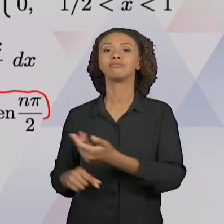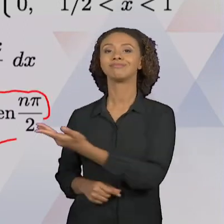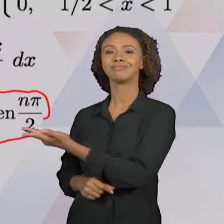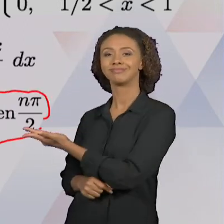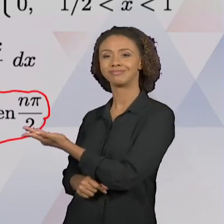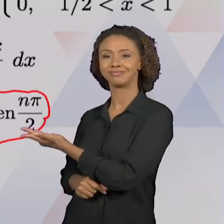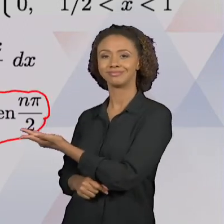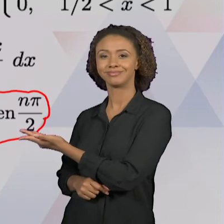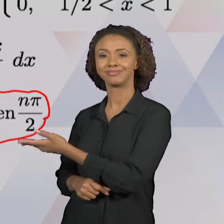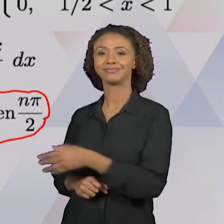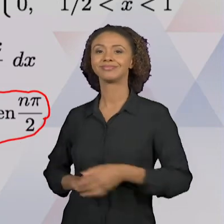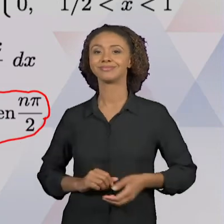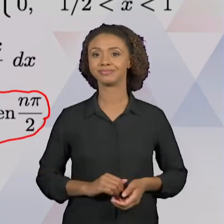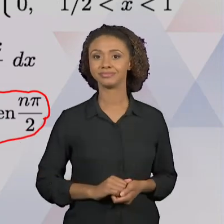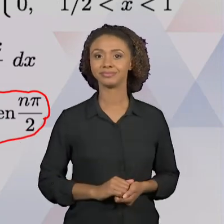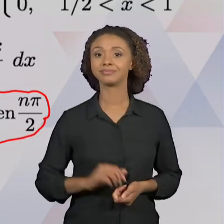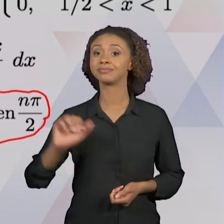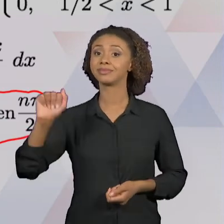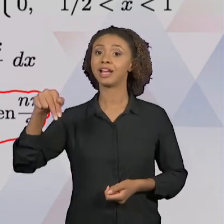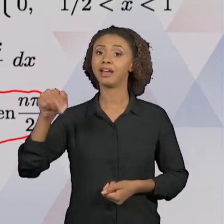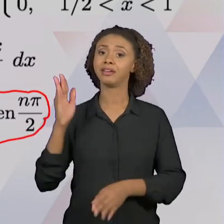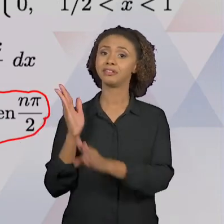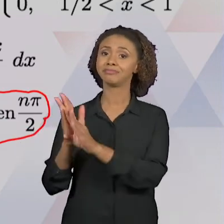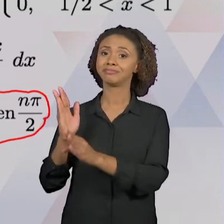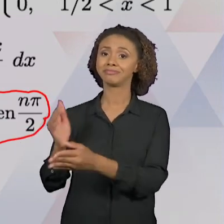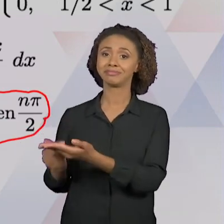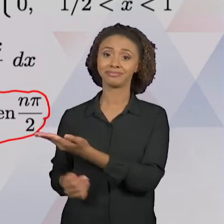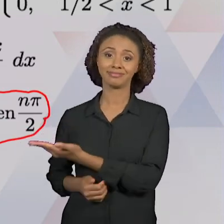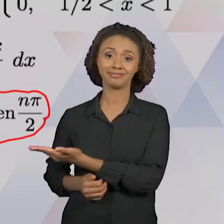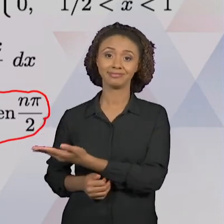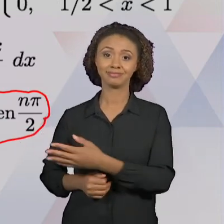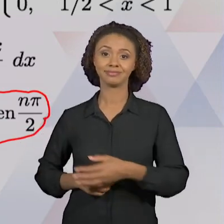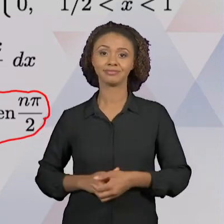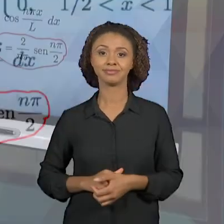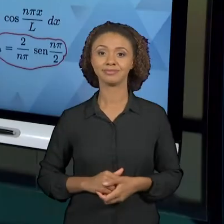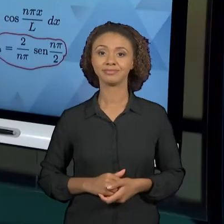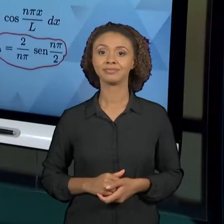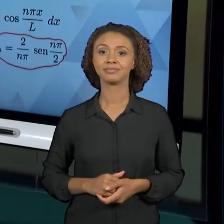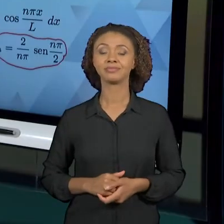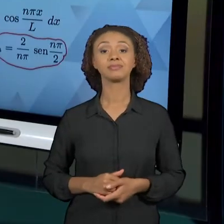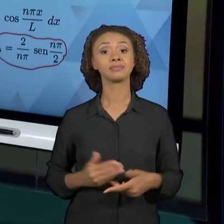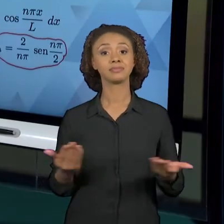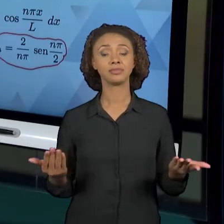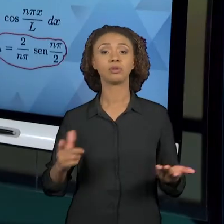ENTÃO A GENTE TEM O "A ZERO" E O "AN",